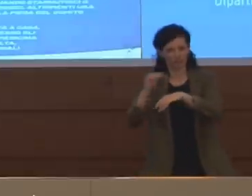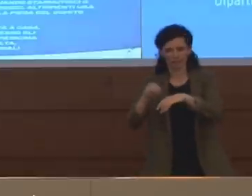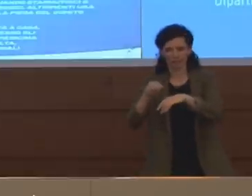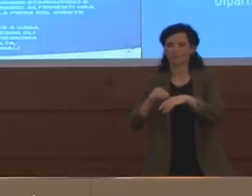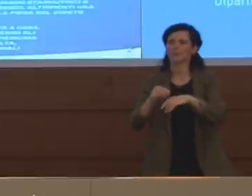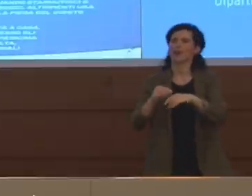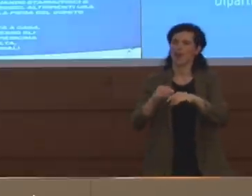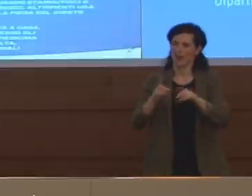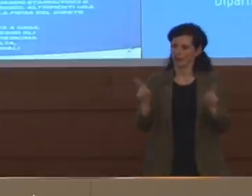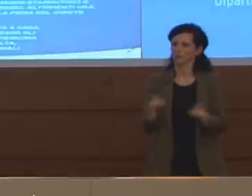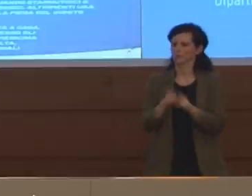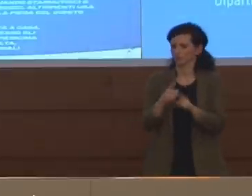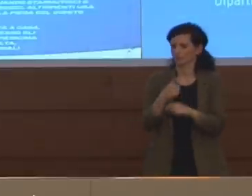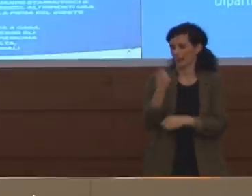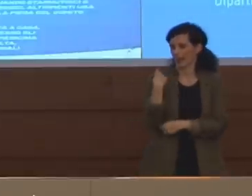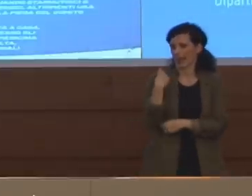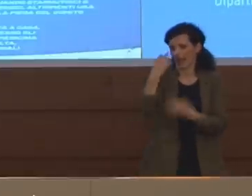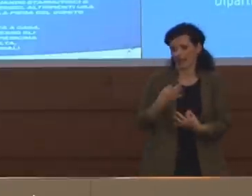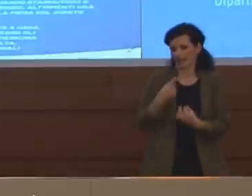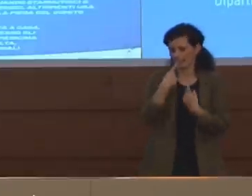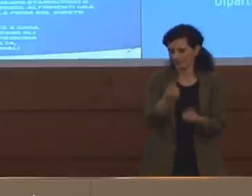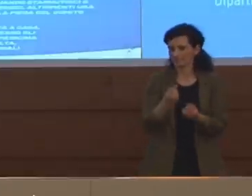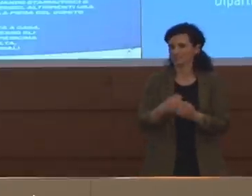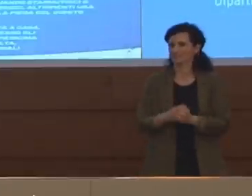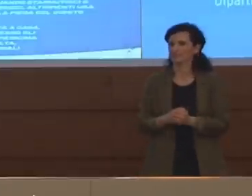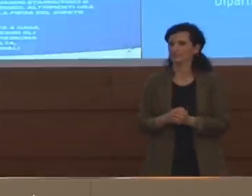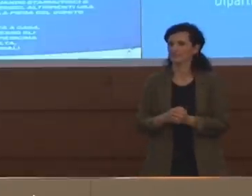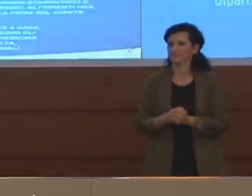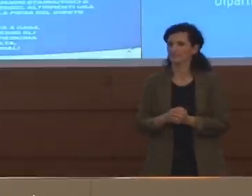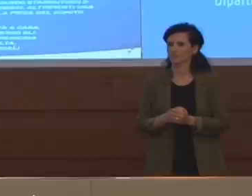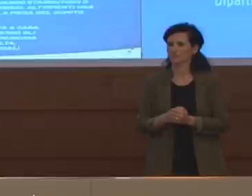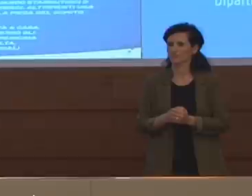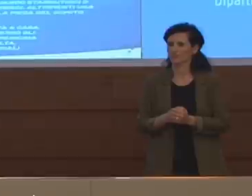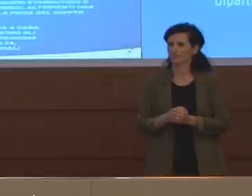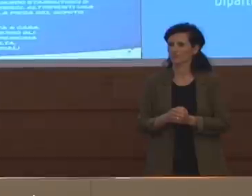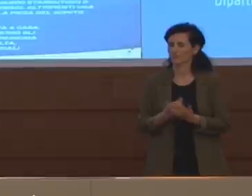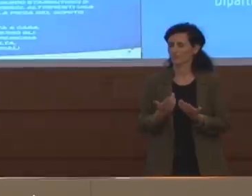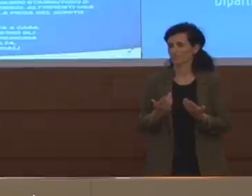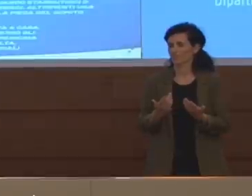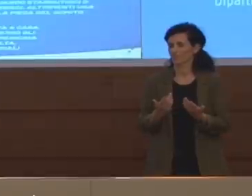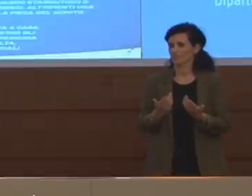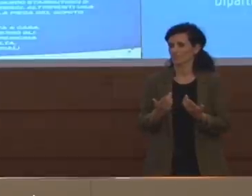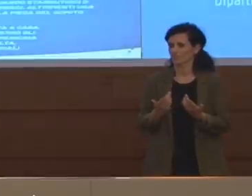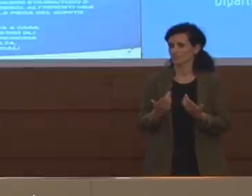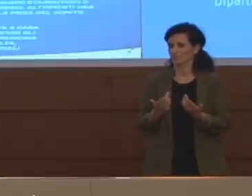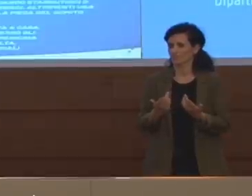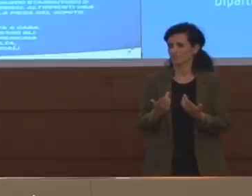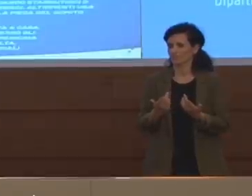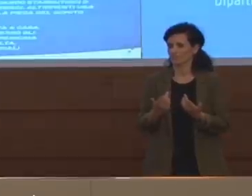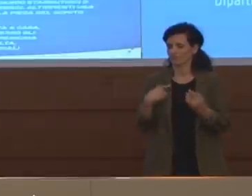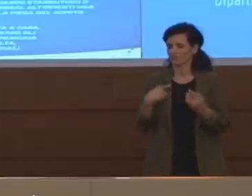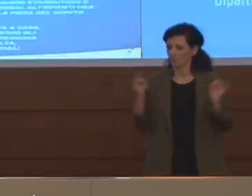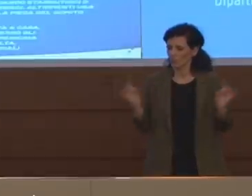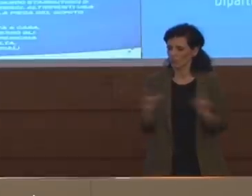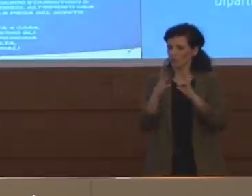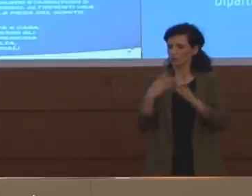medici, si era detto ieri. Ecco, in questo senso le volevo chiedere se sono